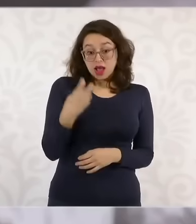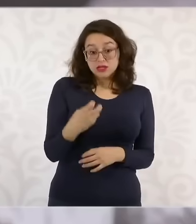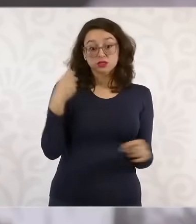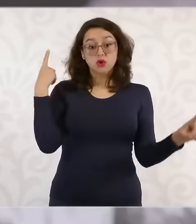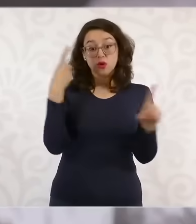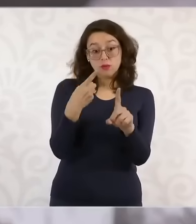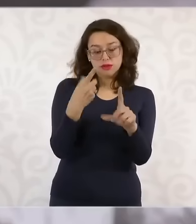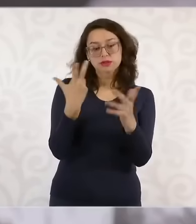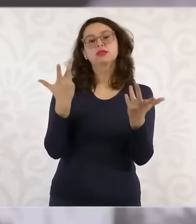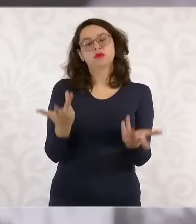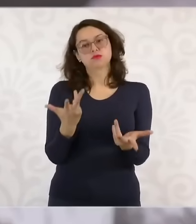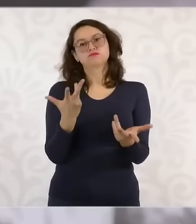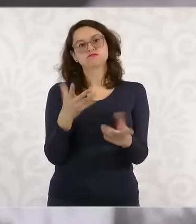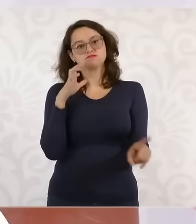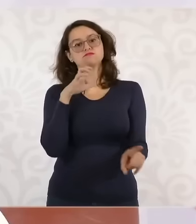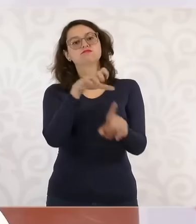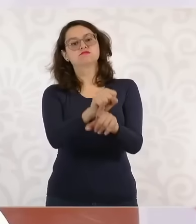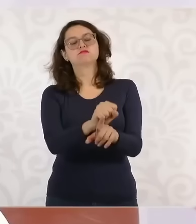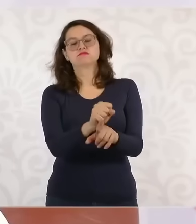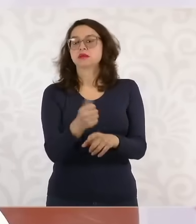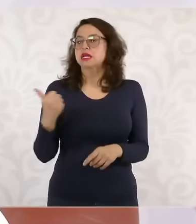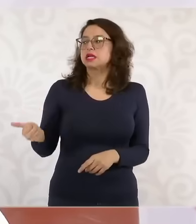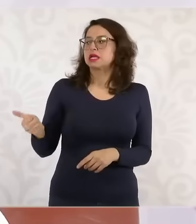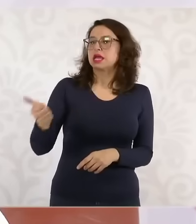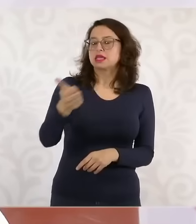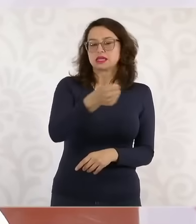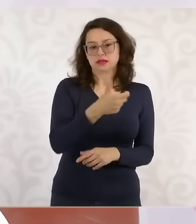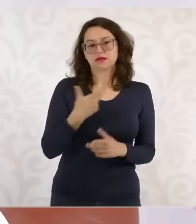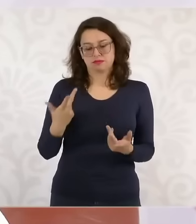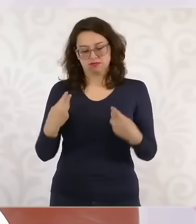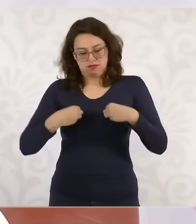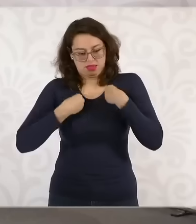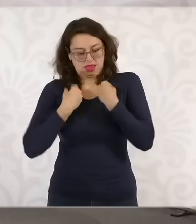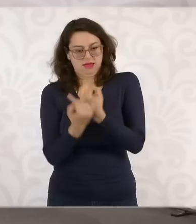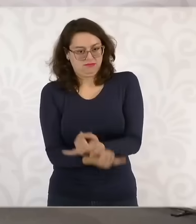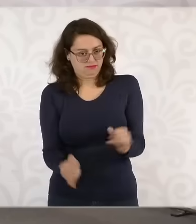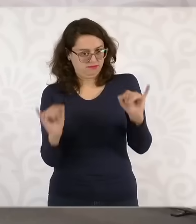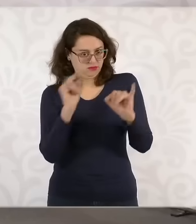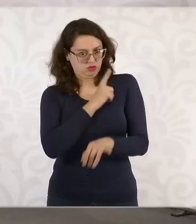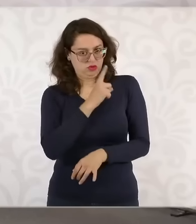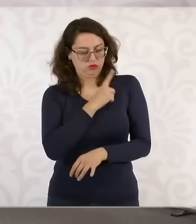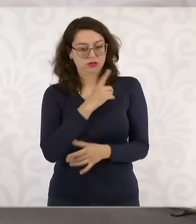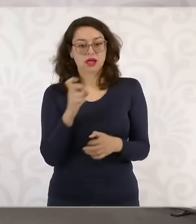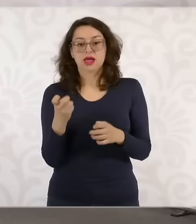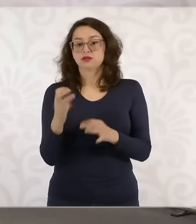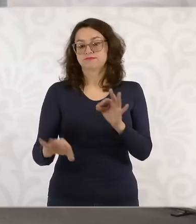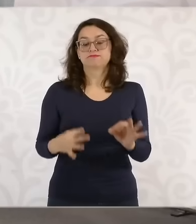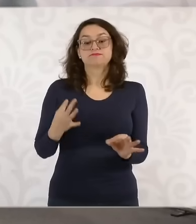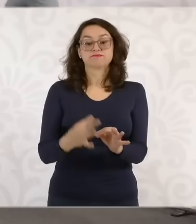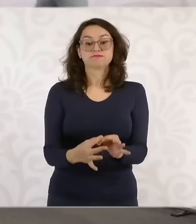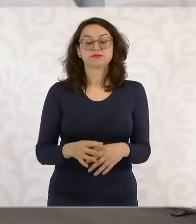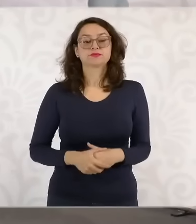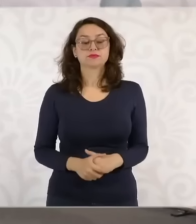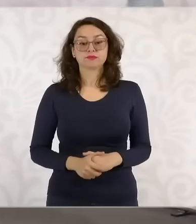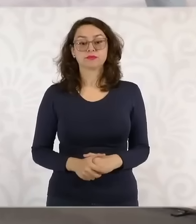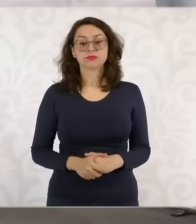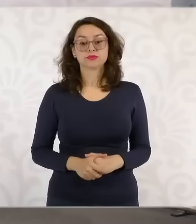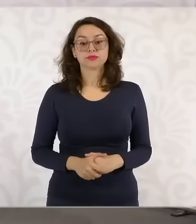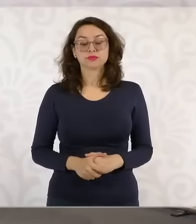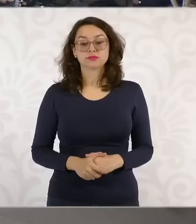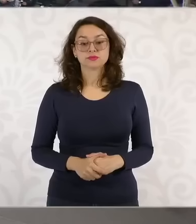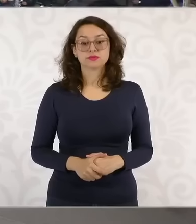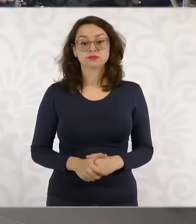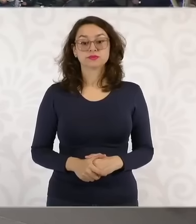del trabajo de todos, eh autonomía independencia en su vida. Es cuánto, secretaria. Adelante.